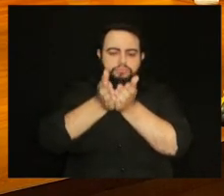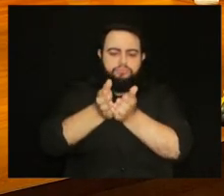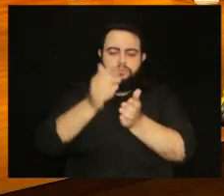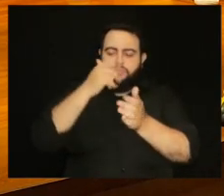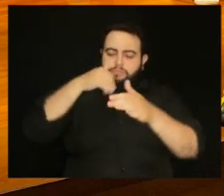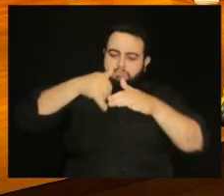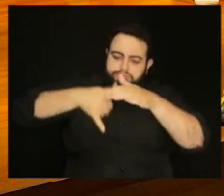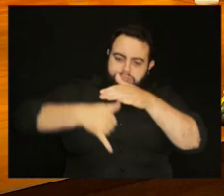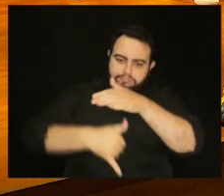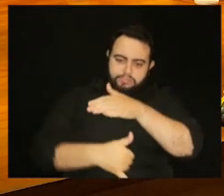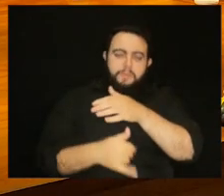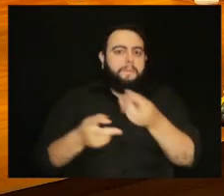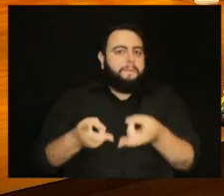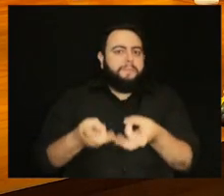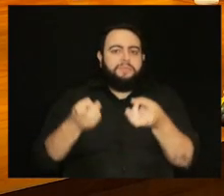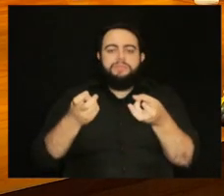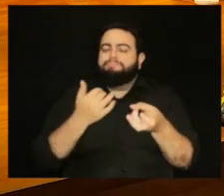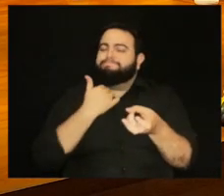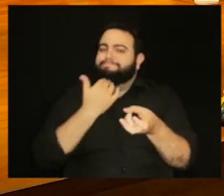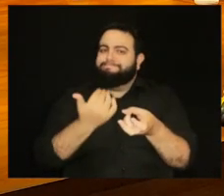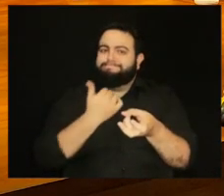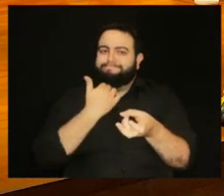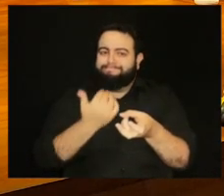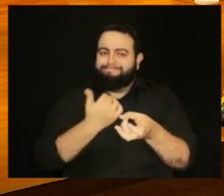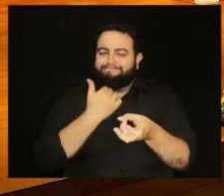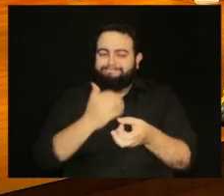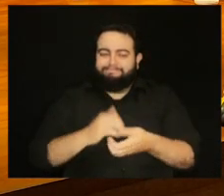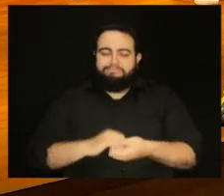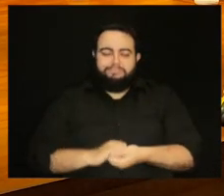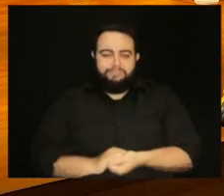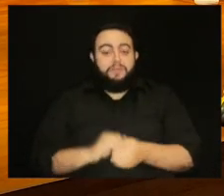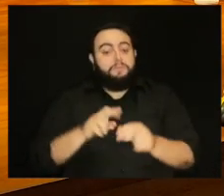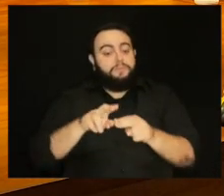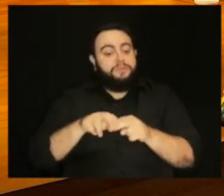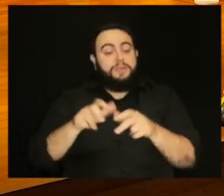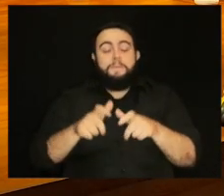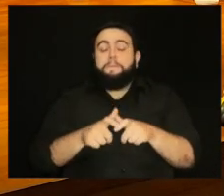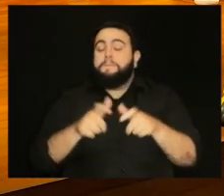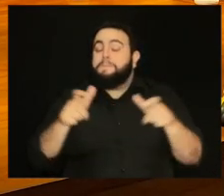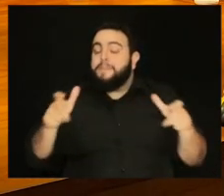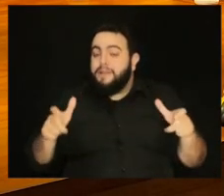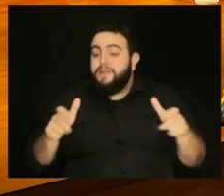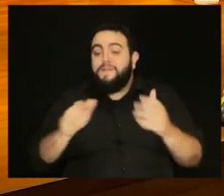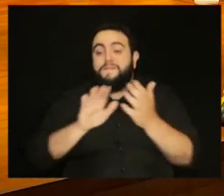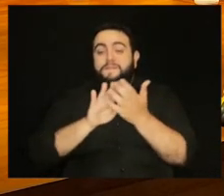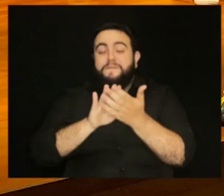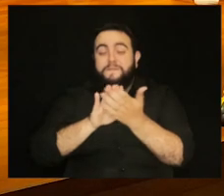maior parte deles passa a fabricar na Odeon no Rio de Janeiro mas o rei do tango na época que